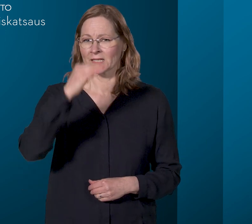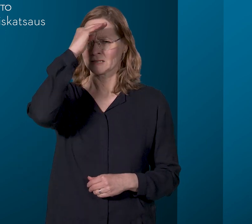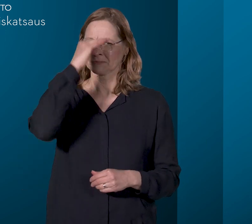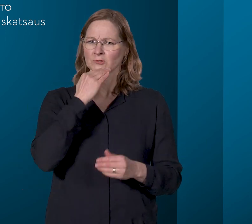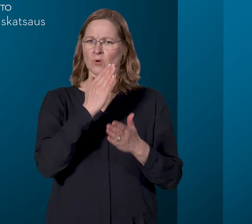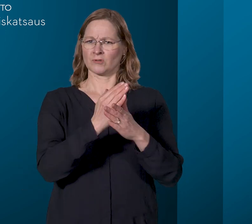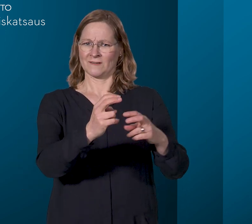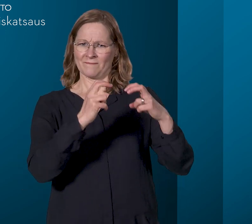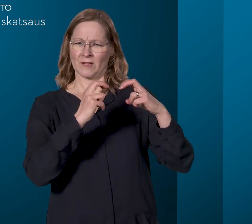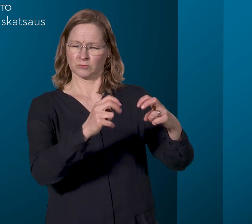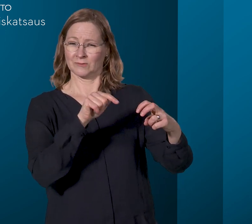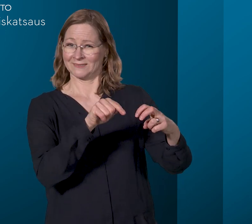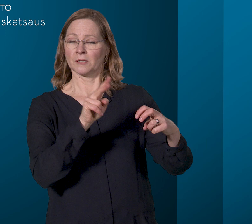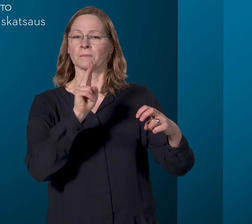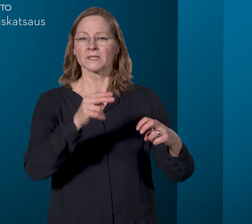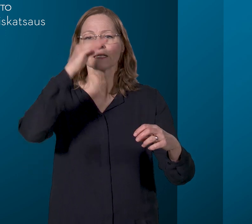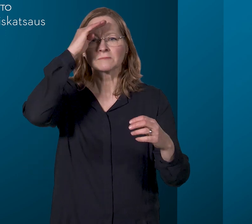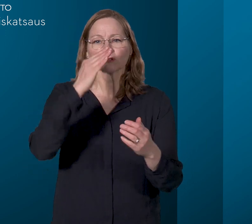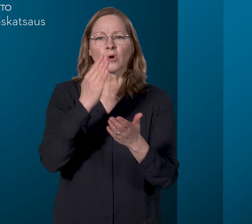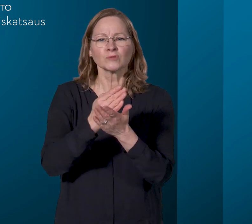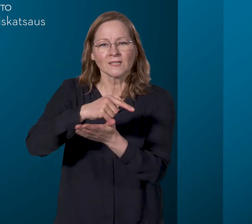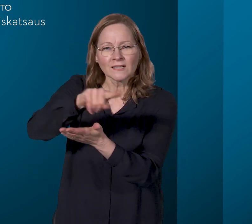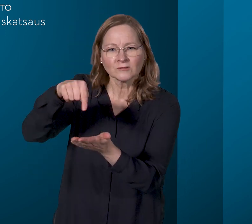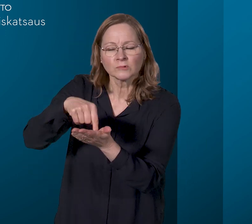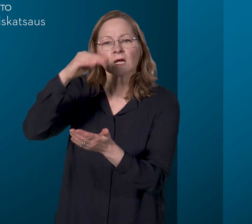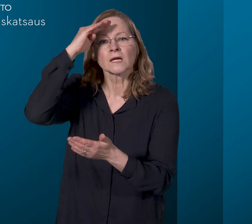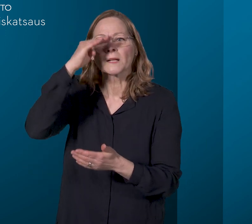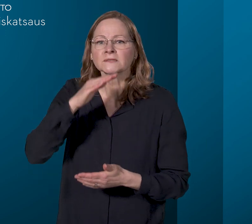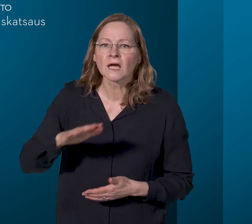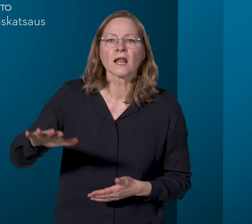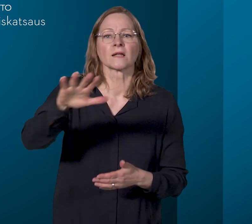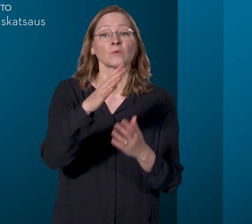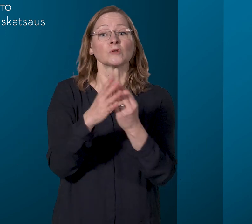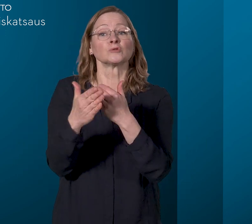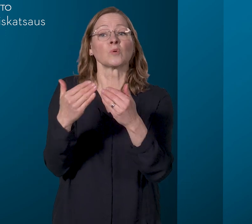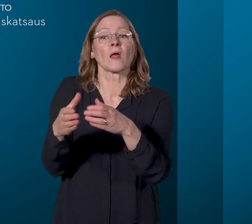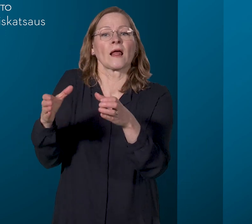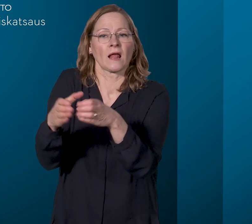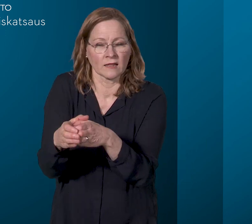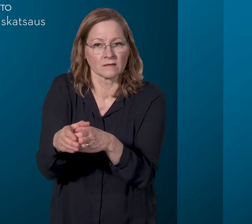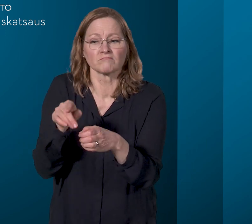Ihmisoikeusvaltuuskunta on Ihmisoikeus- keskuksen kansallinen yhteistyöelin, -